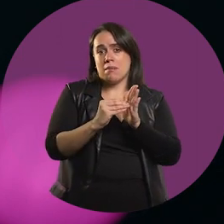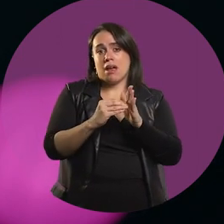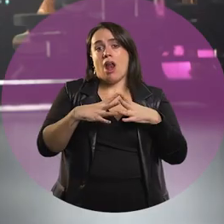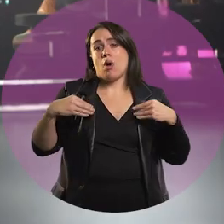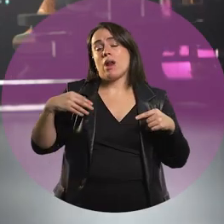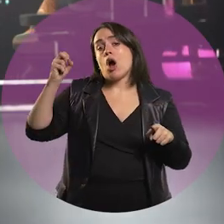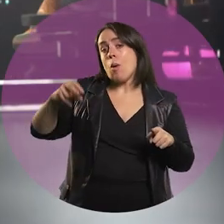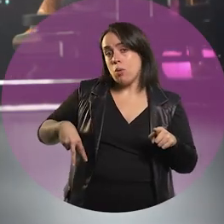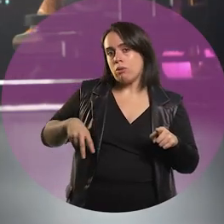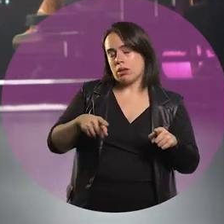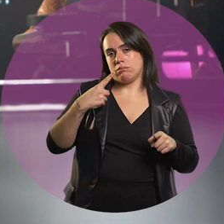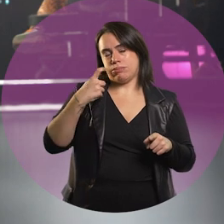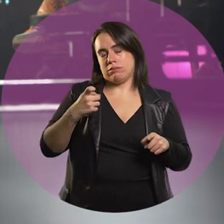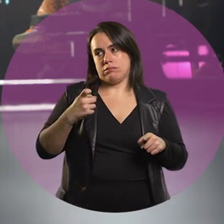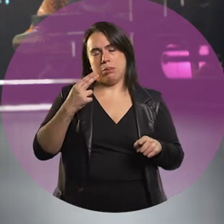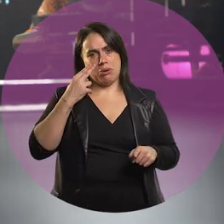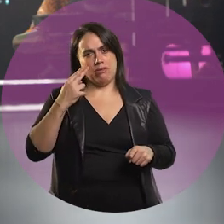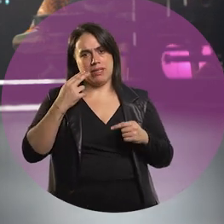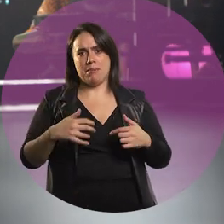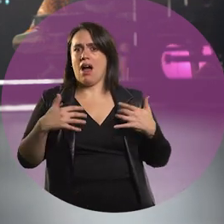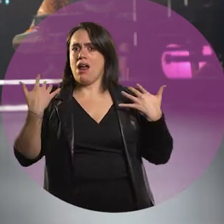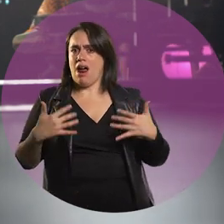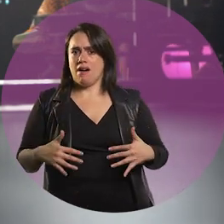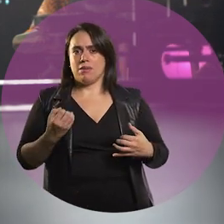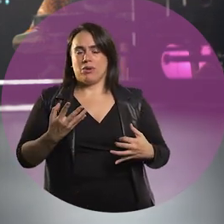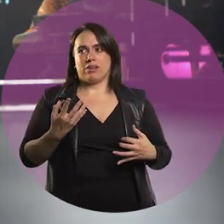lo cual ya es un problema porque habla del nivel de apertura